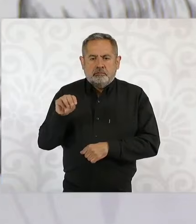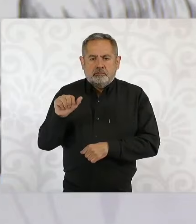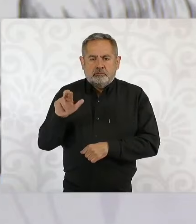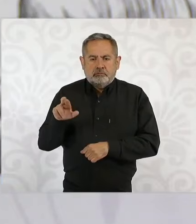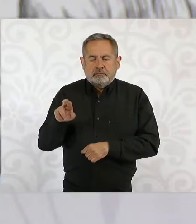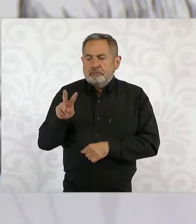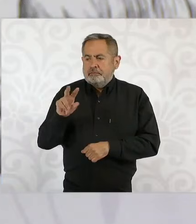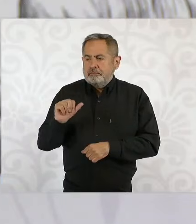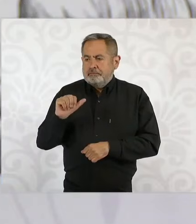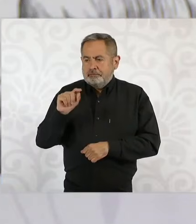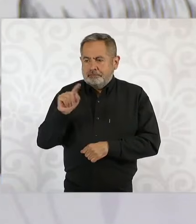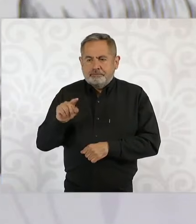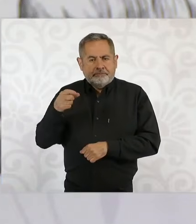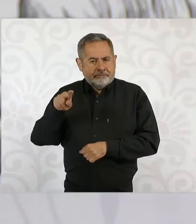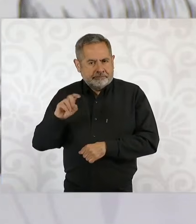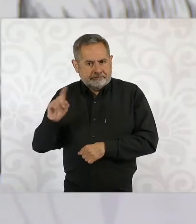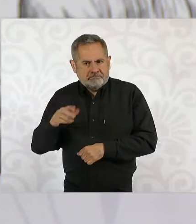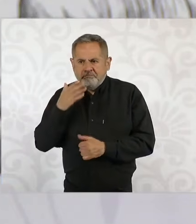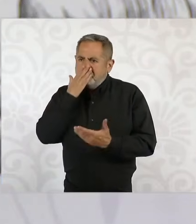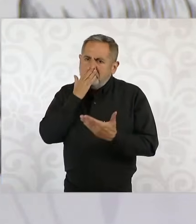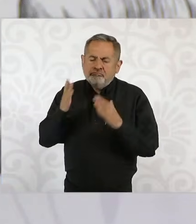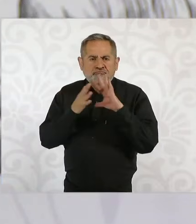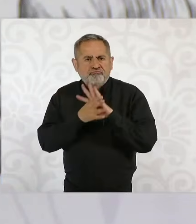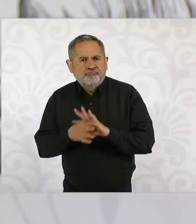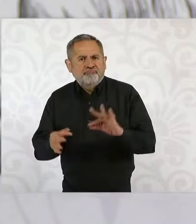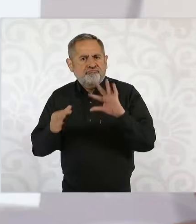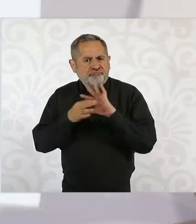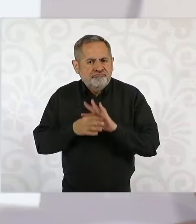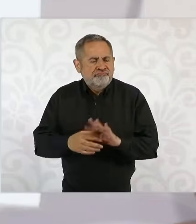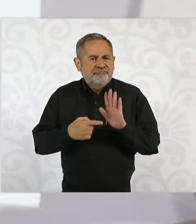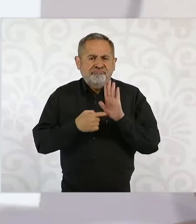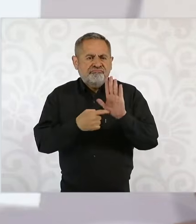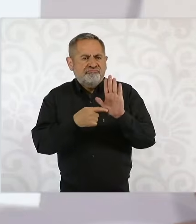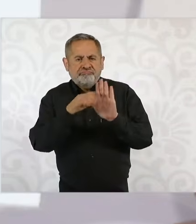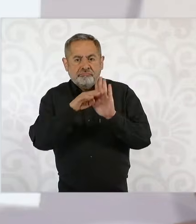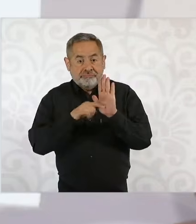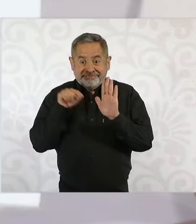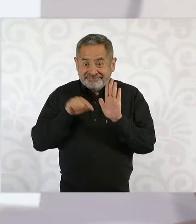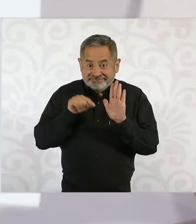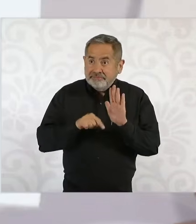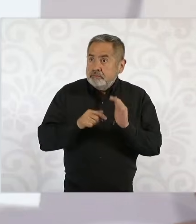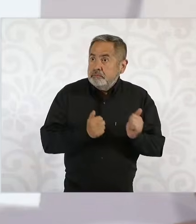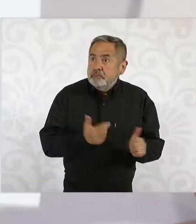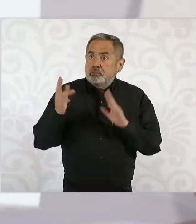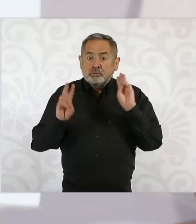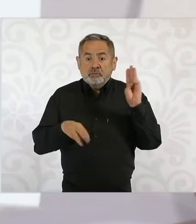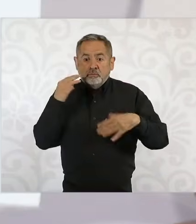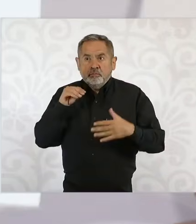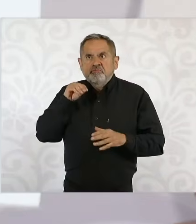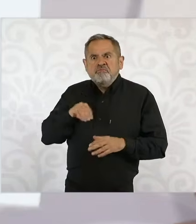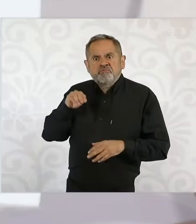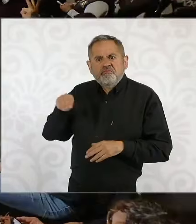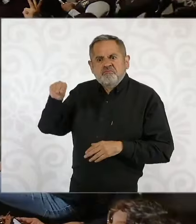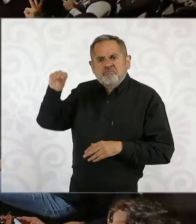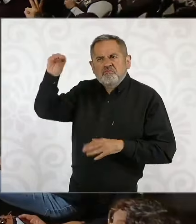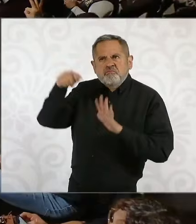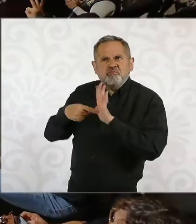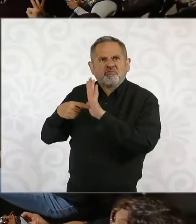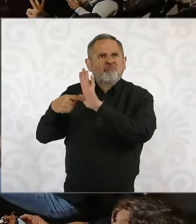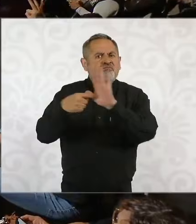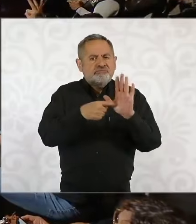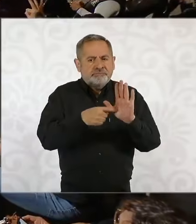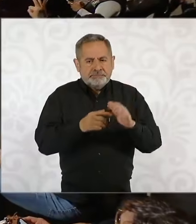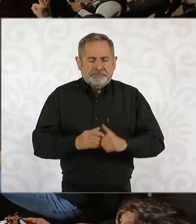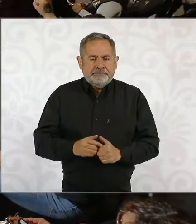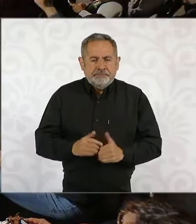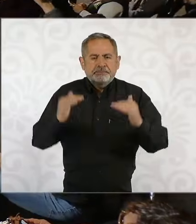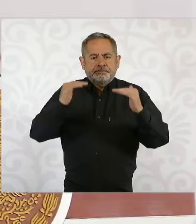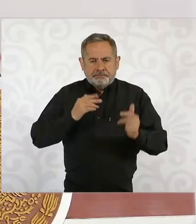esta muy buena exposición que recorre el mundo. Ahora sí vamos a las preguntas y respuestas a las